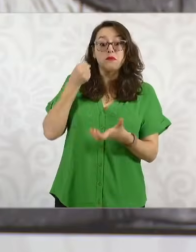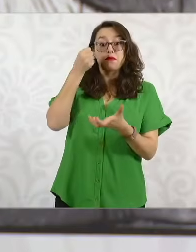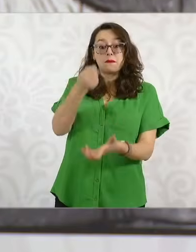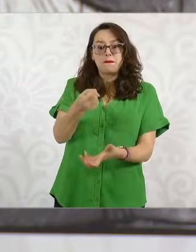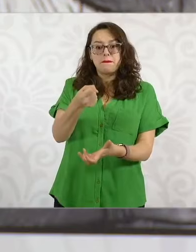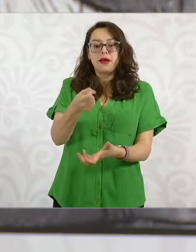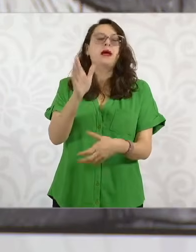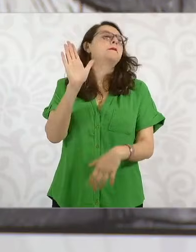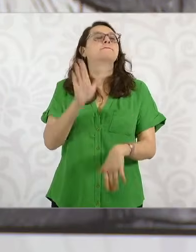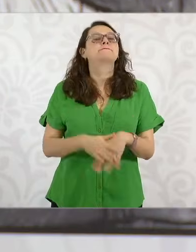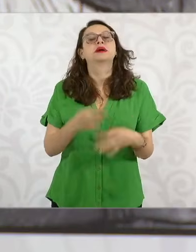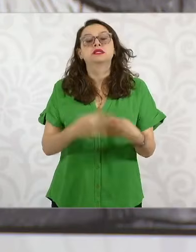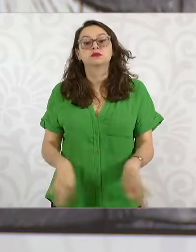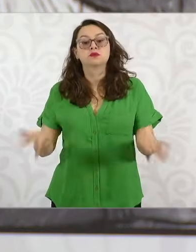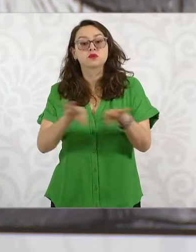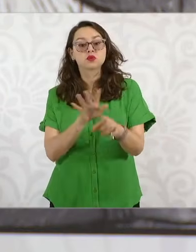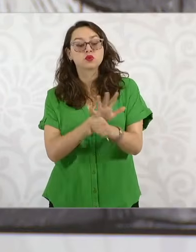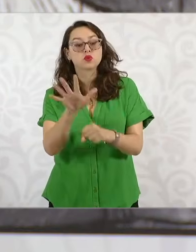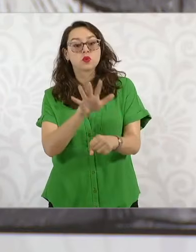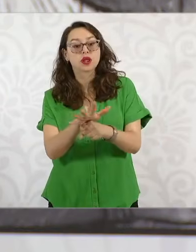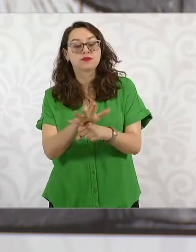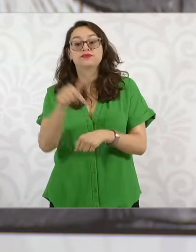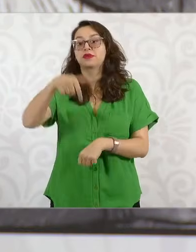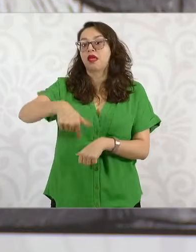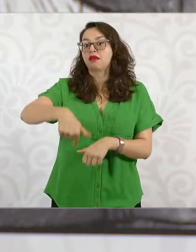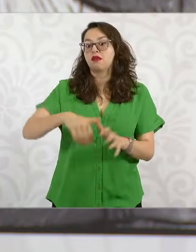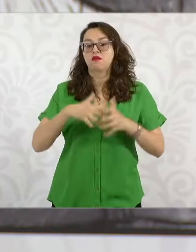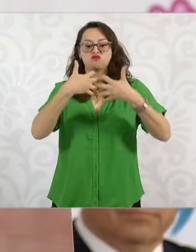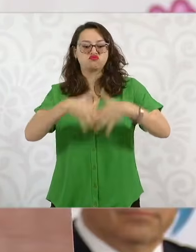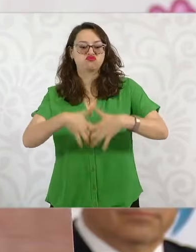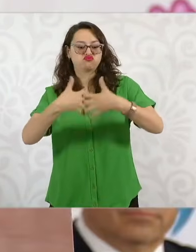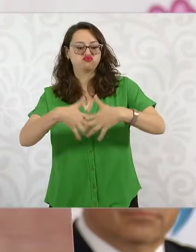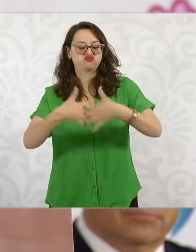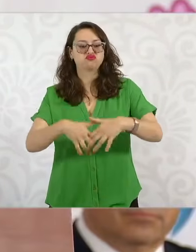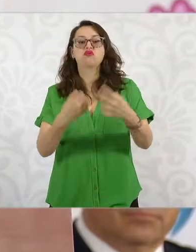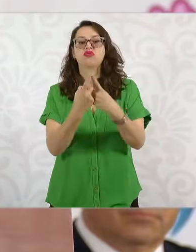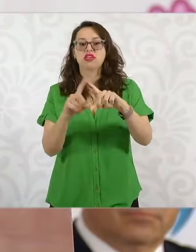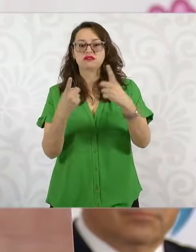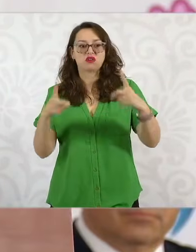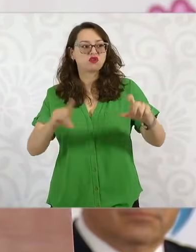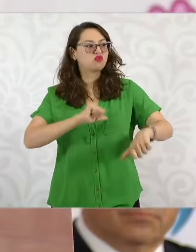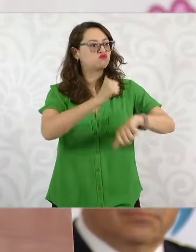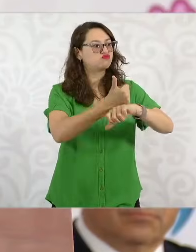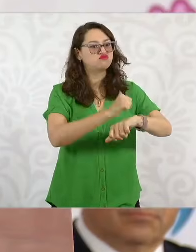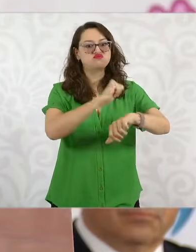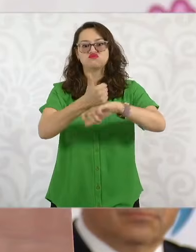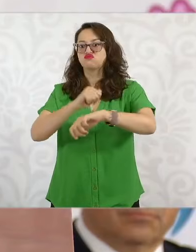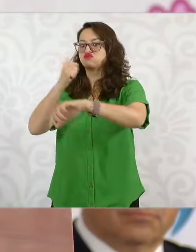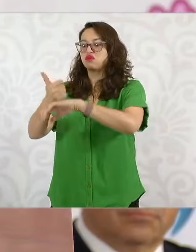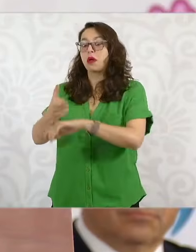posibilidad de desarrollo industrial en el país, el poder tener acceso a la producción de medicinas